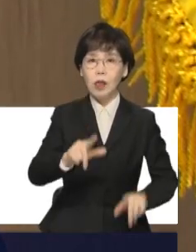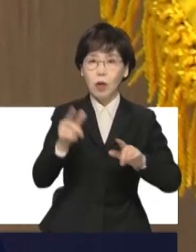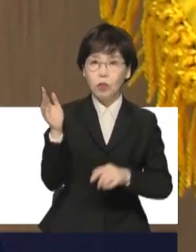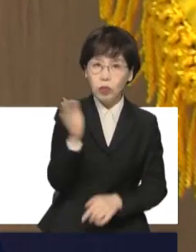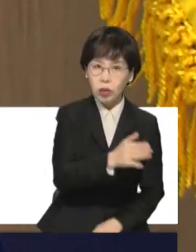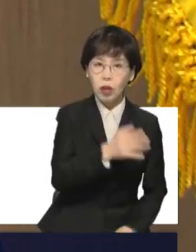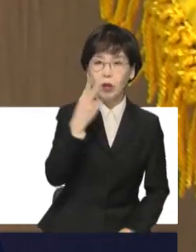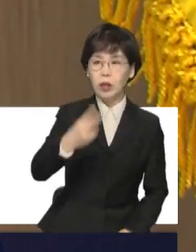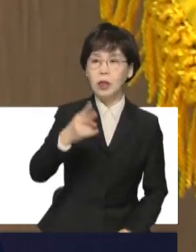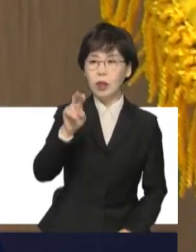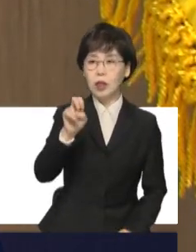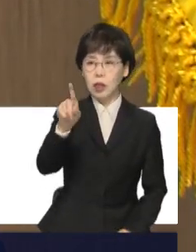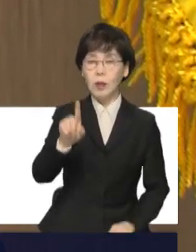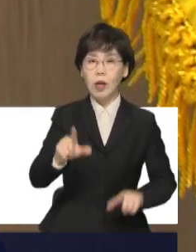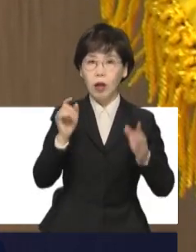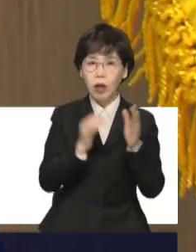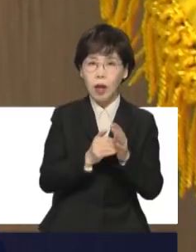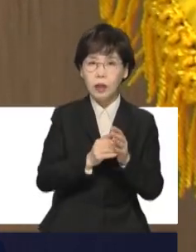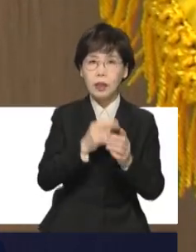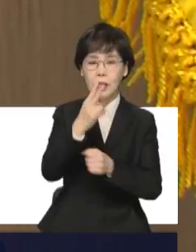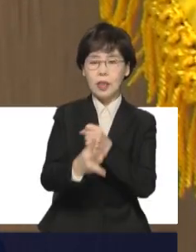1997년부터 2021년까지 24년간 한일 양국